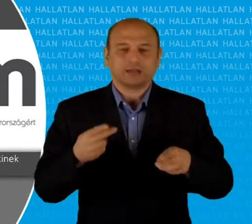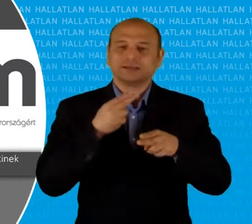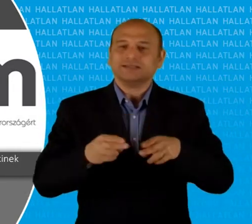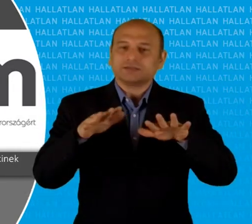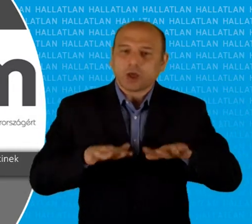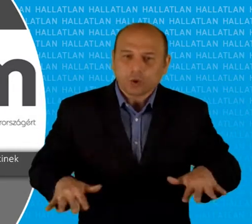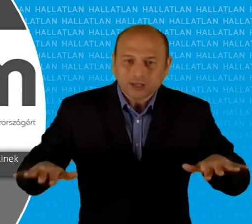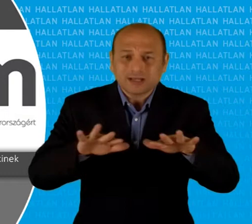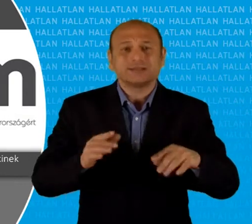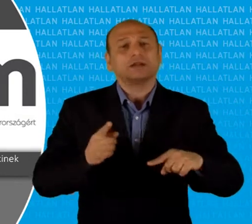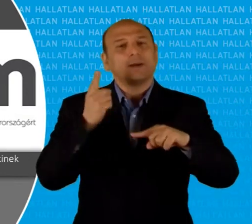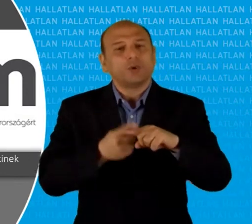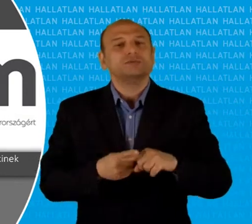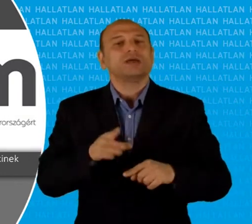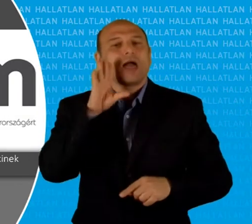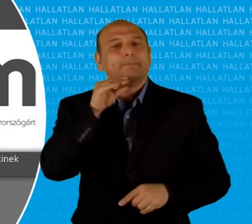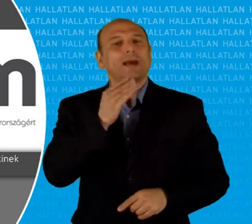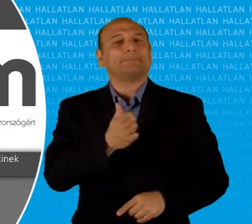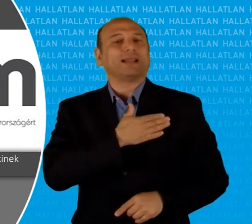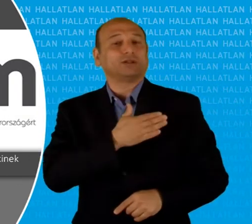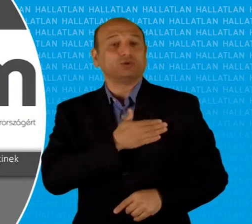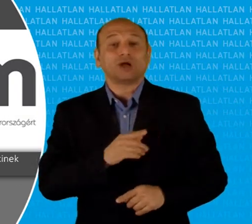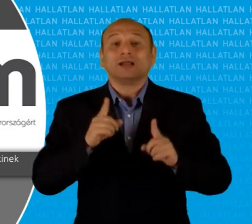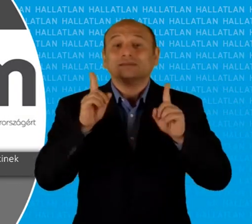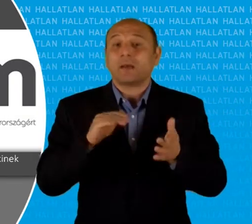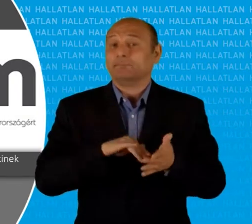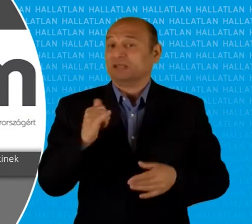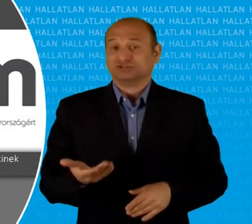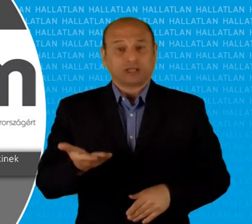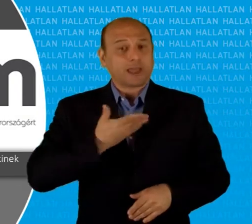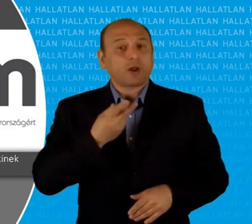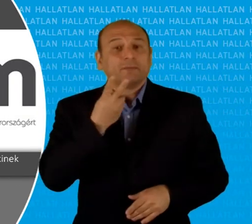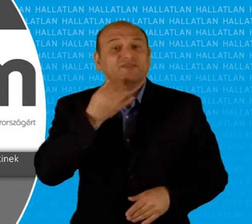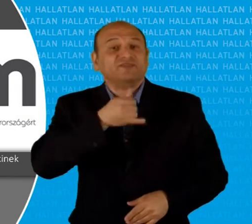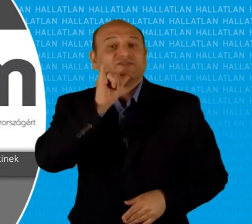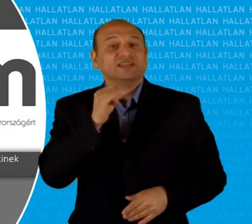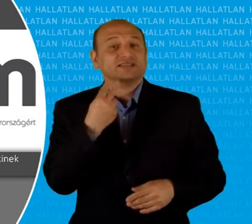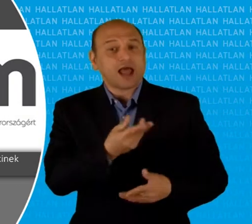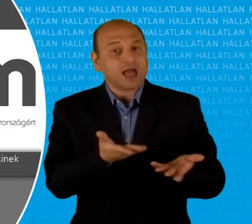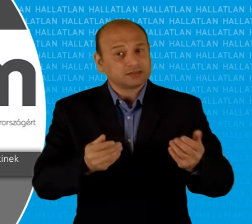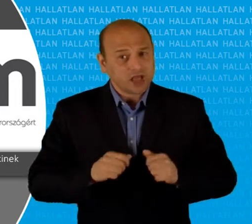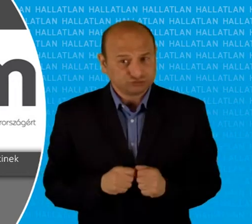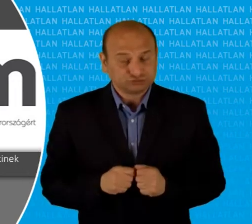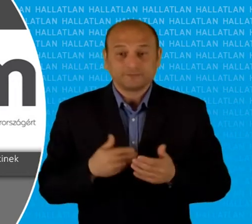a tiszta környezethez és az emberi méltósághoz, de sokan mégsem jutnak ivóvízellátáshoz.